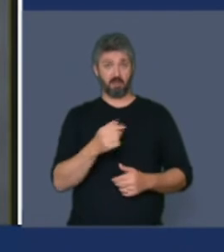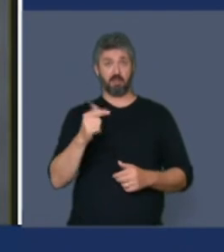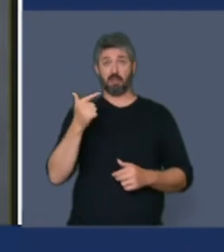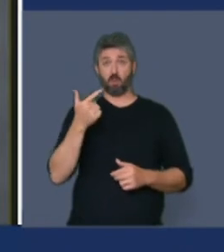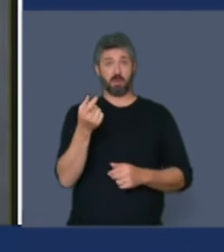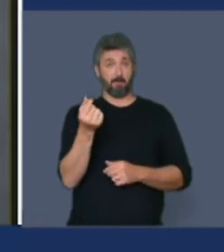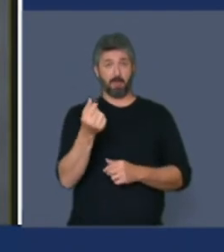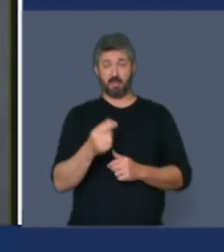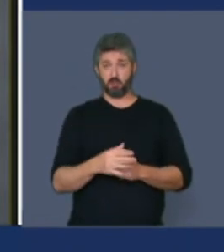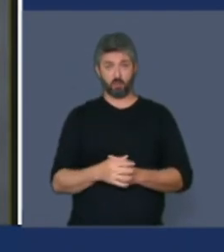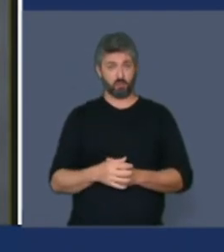HUMANA É INESTIMÁVEL. QUERO AQUI MANIFESTAR O MEU APOIO A